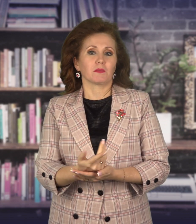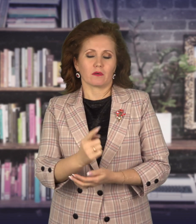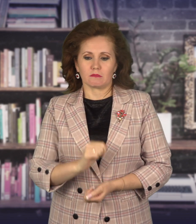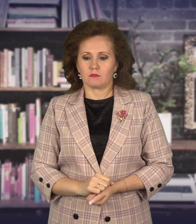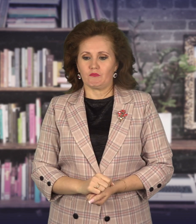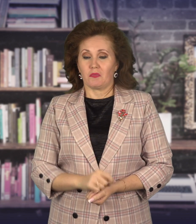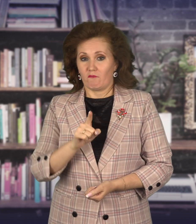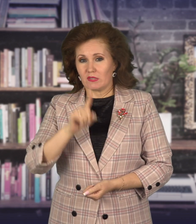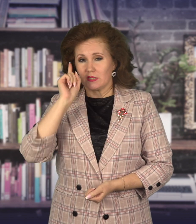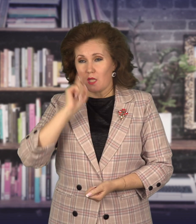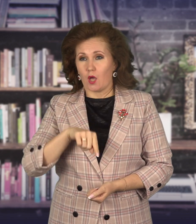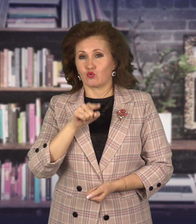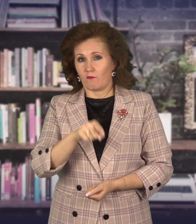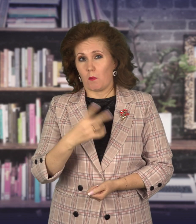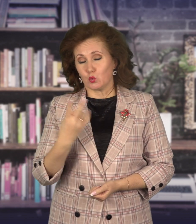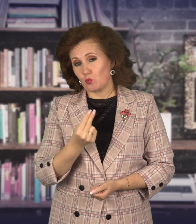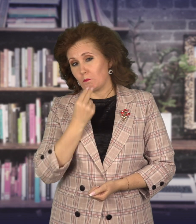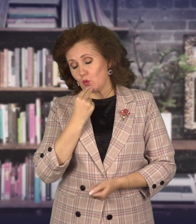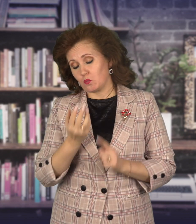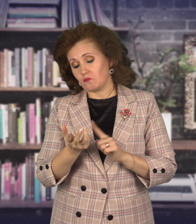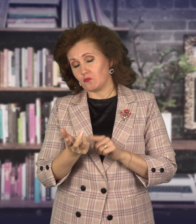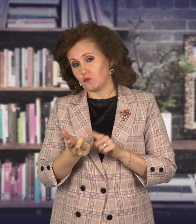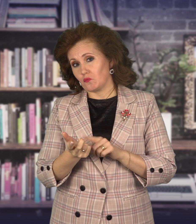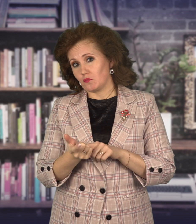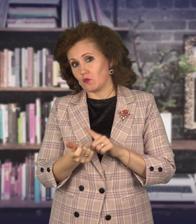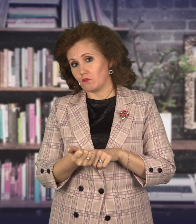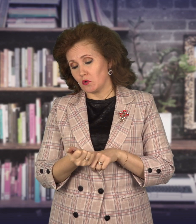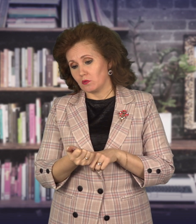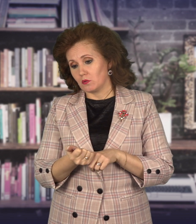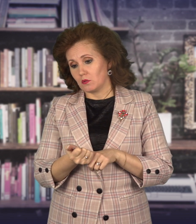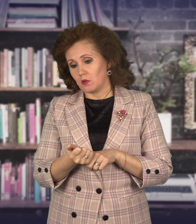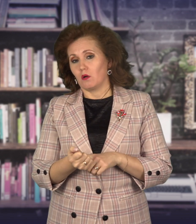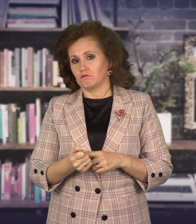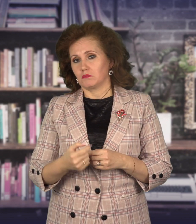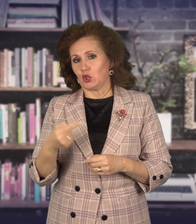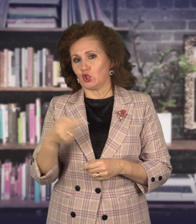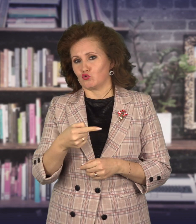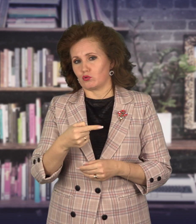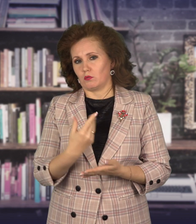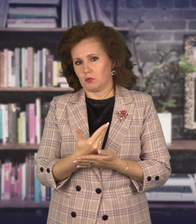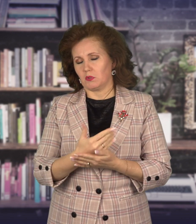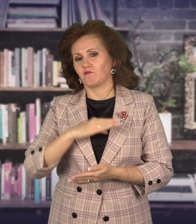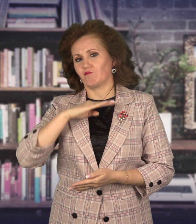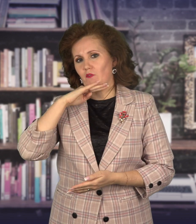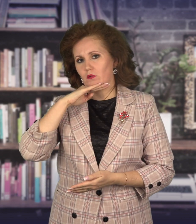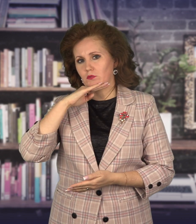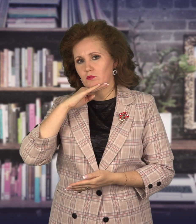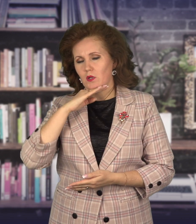Например: вы знаете, что вам необходимо купить и предполагаете уложиться в тысячу рублей.